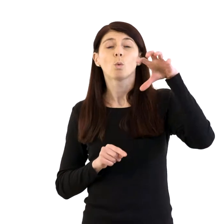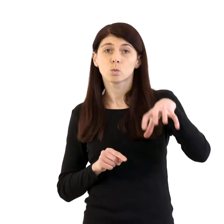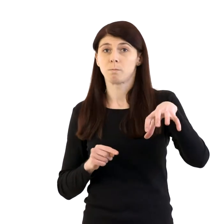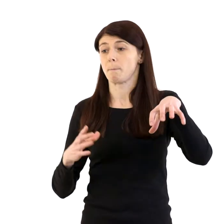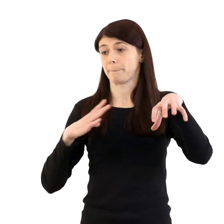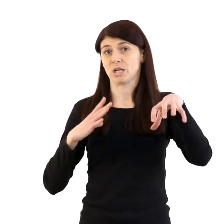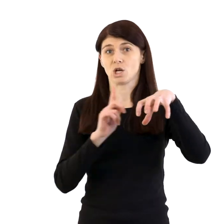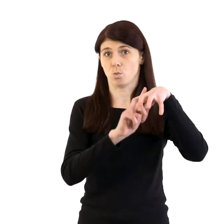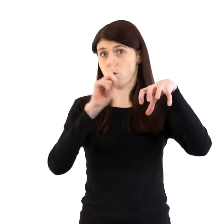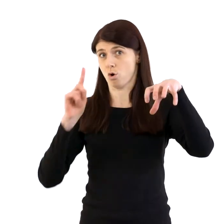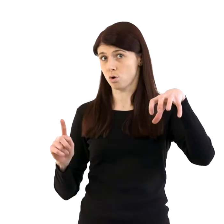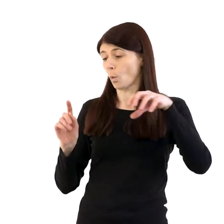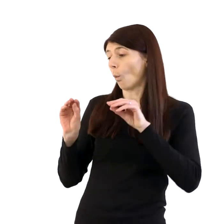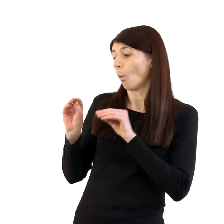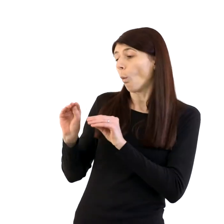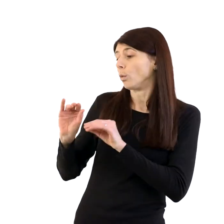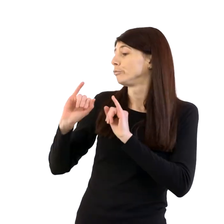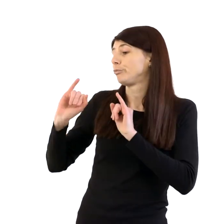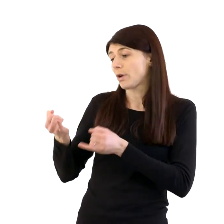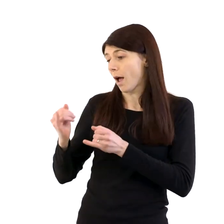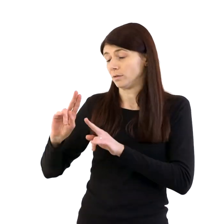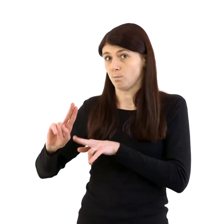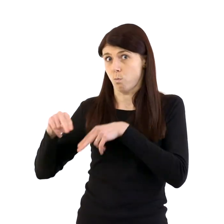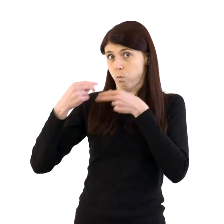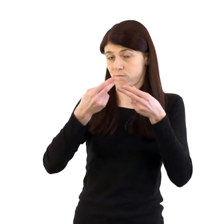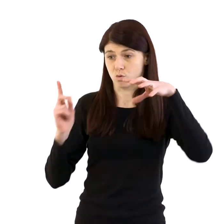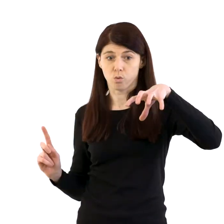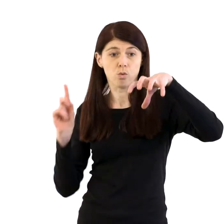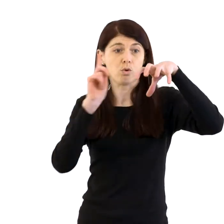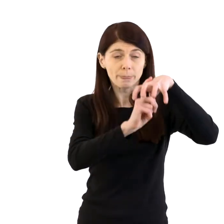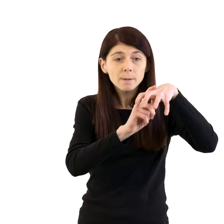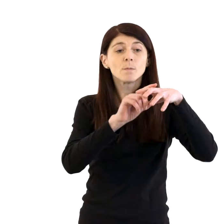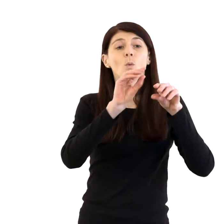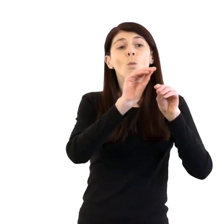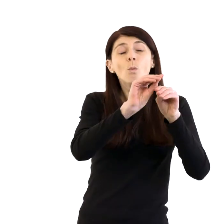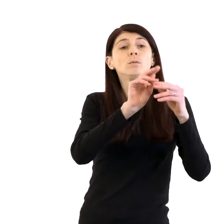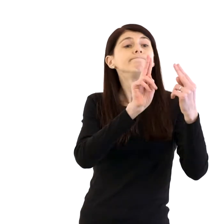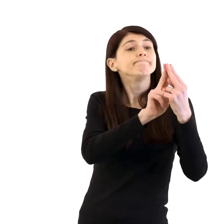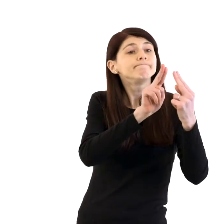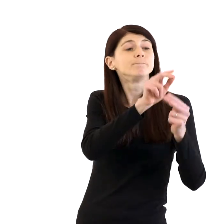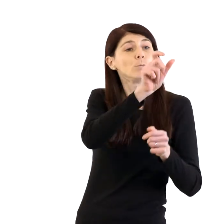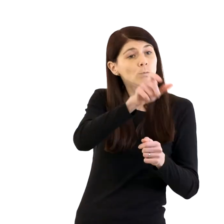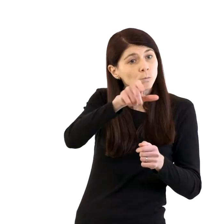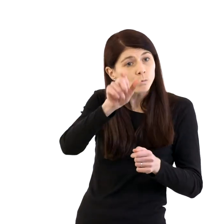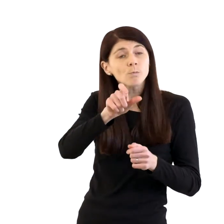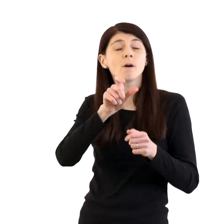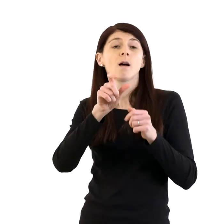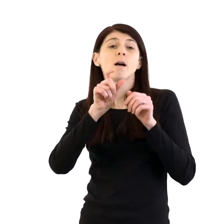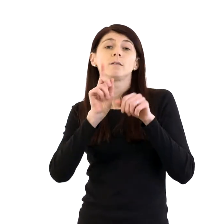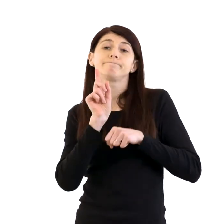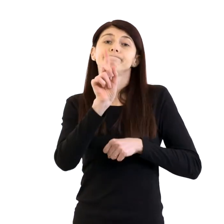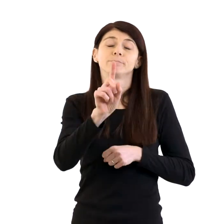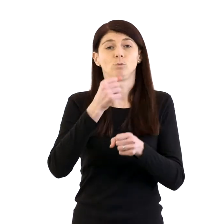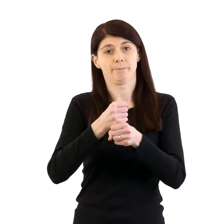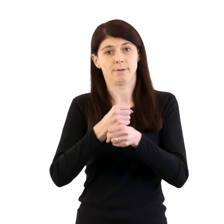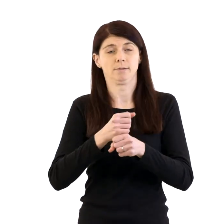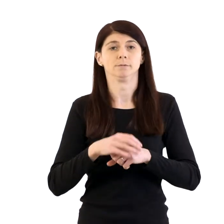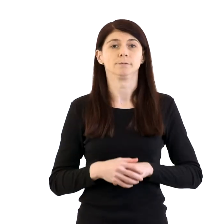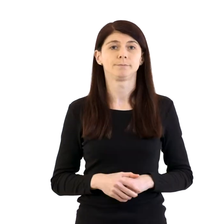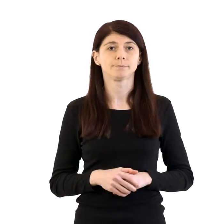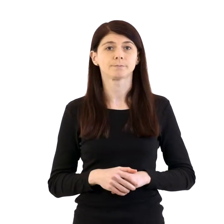podmioty reintegracyjne realizujące usługi reintegracji społecznej i zawodowej osób zagrożonych wykluczeniem społecznym